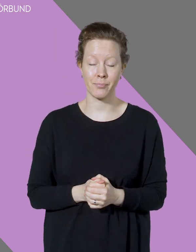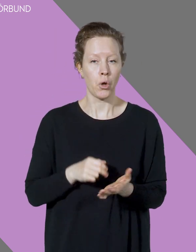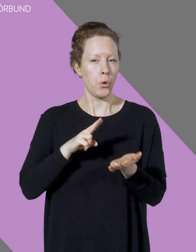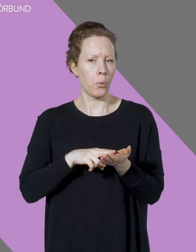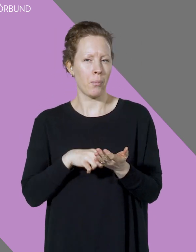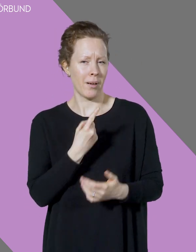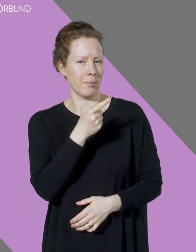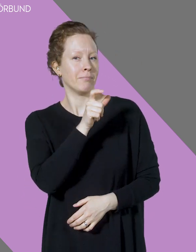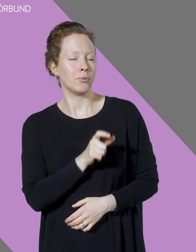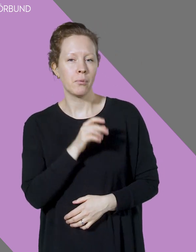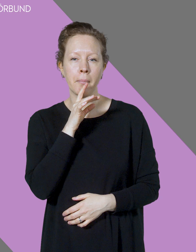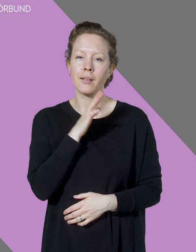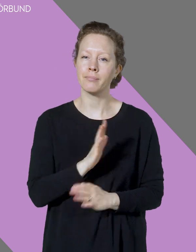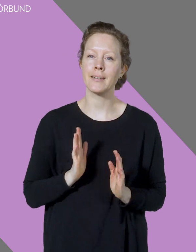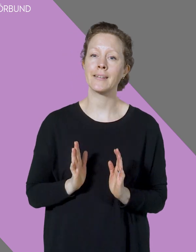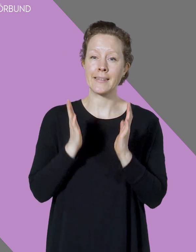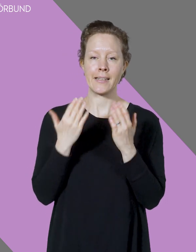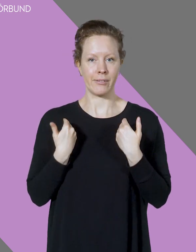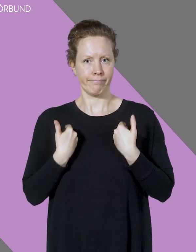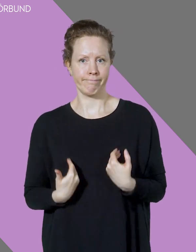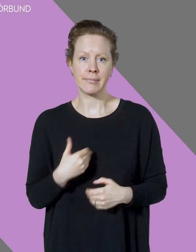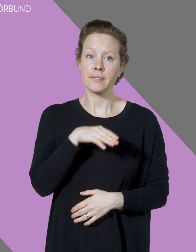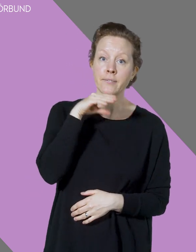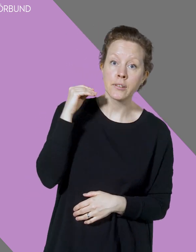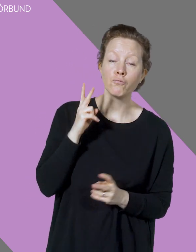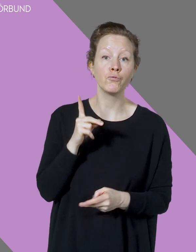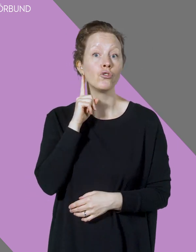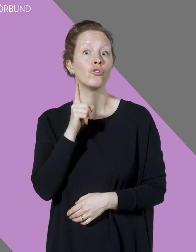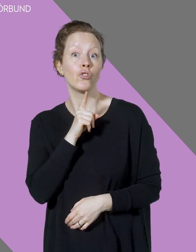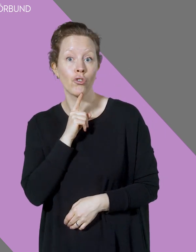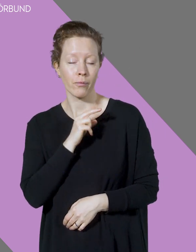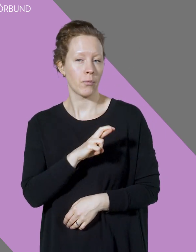En av dem som delat med sig om sitt liv som finlandssvensk och döv, -